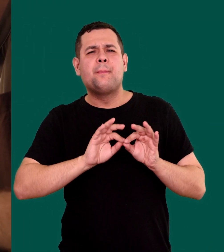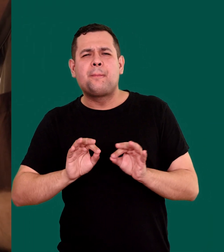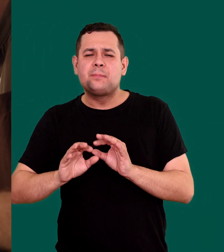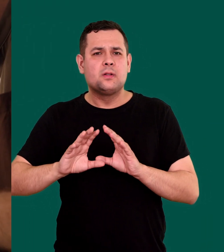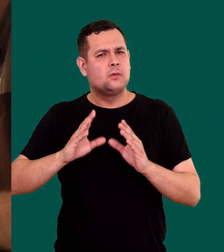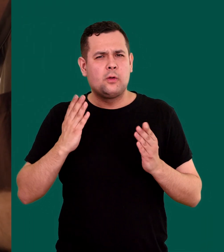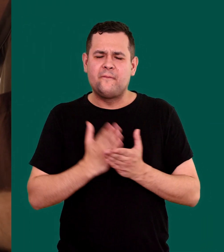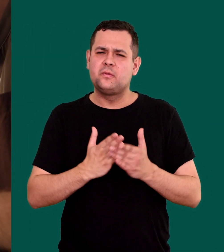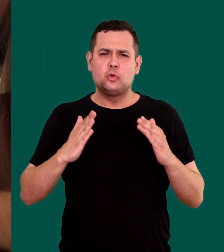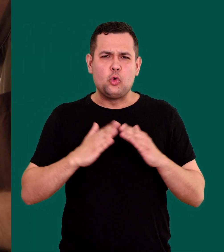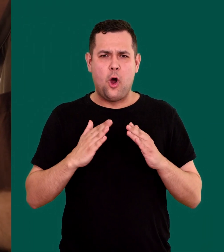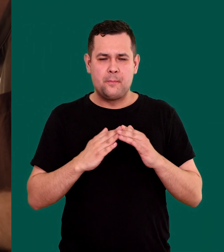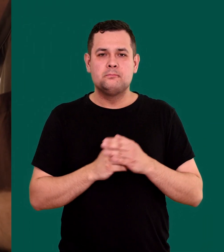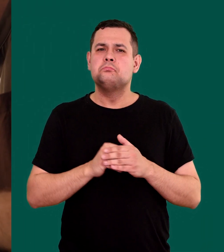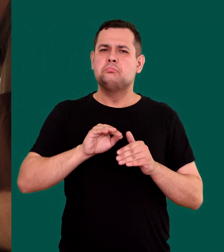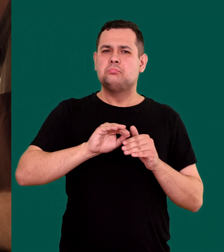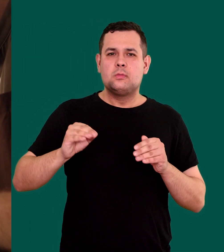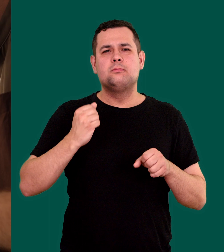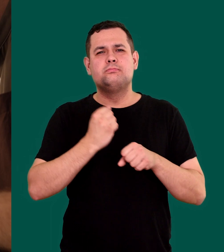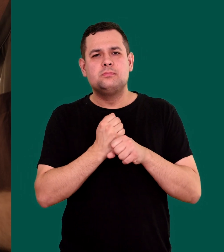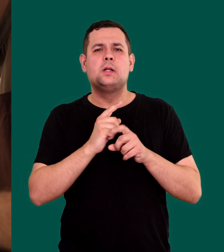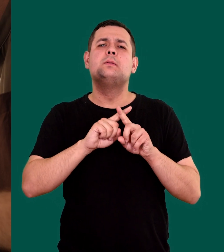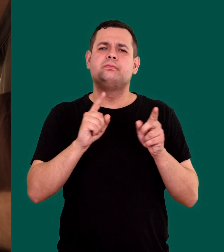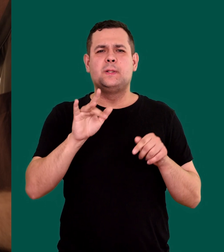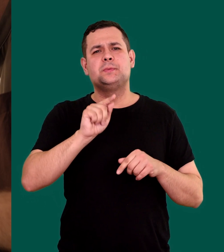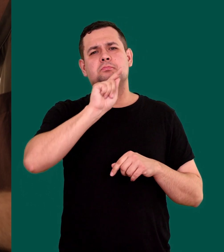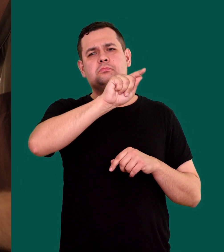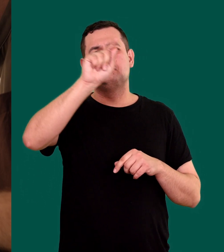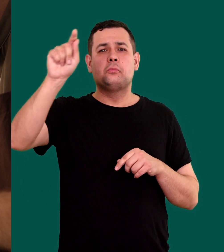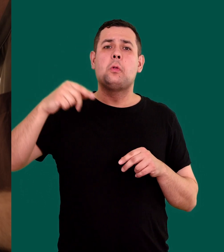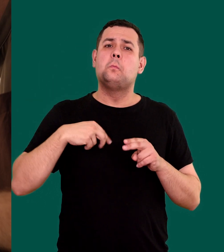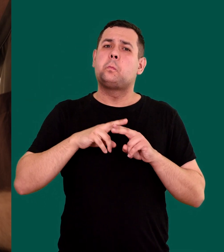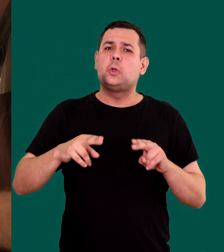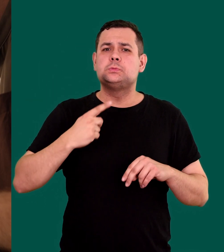Doma vždy všetko pripravím, ale okrem toho pracujem na rôznych miestach.